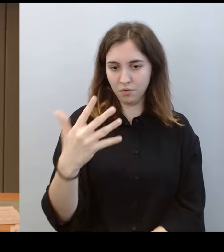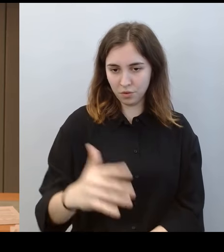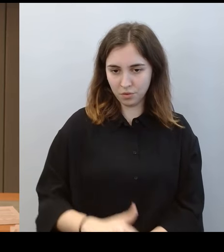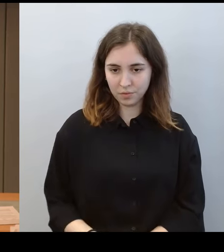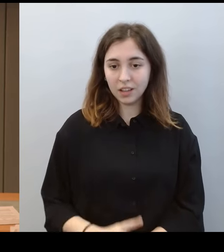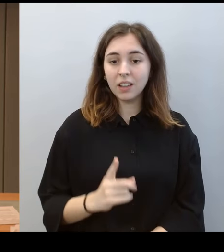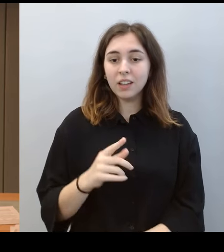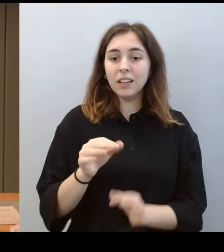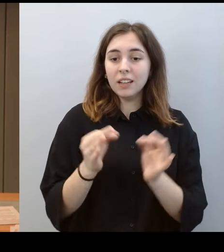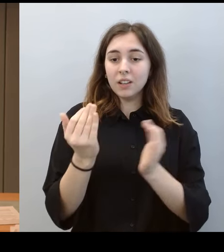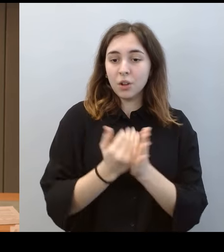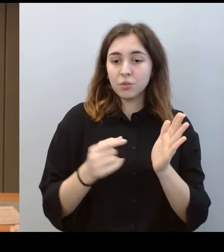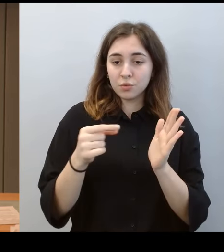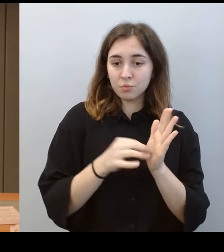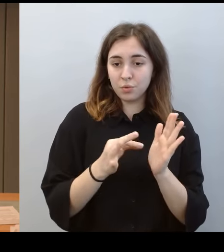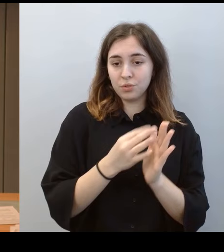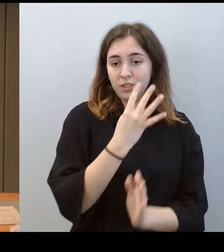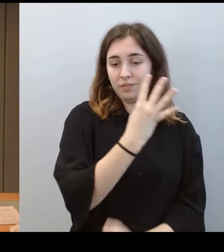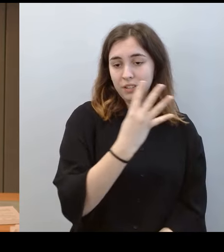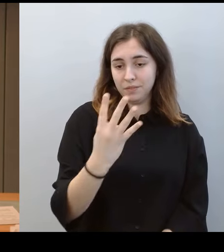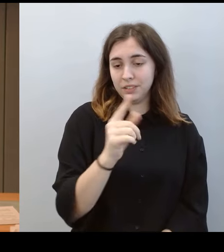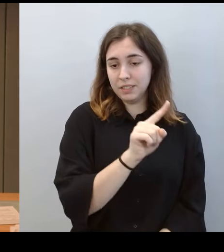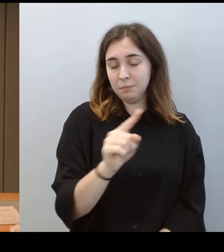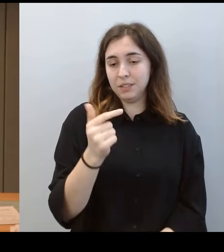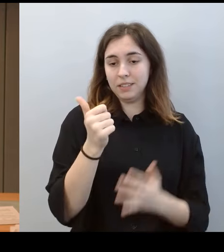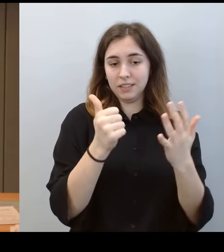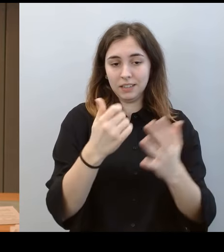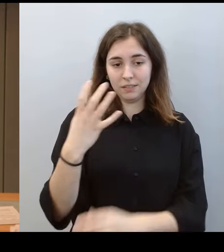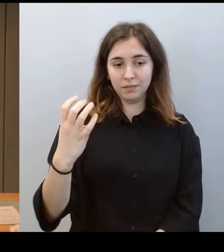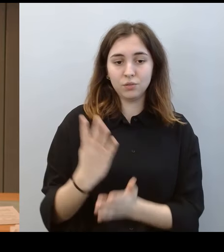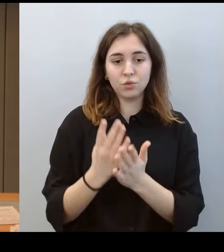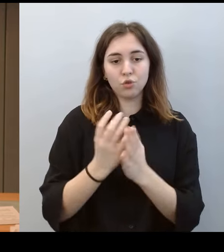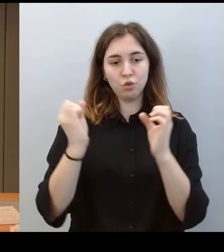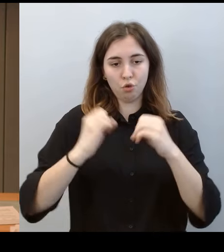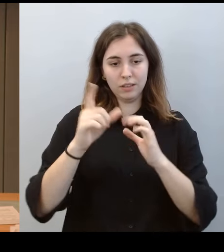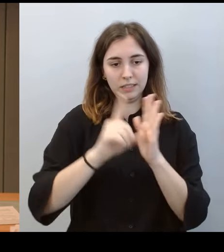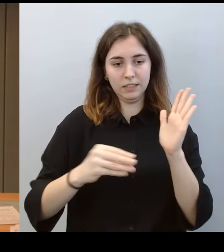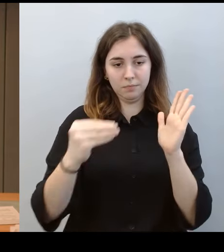Tagesordnungspunkt 47, Antrag der AfD-Fraktion Drucksache 19/1389.